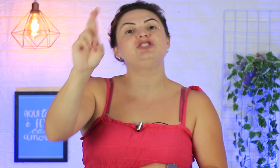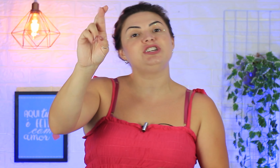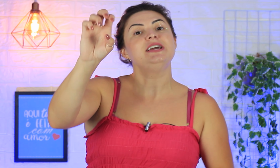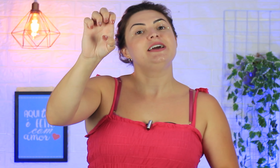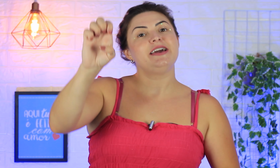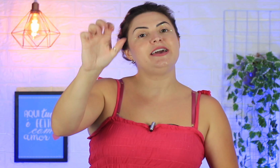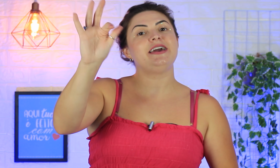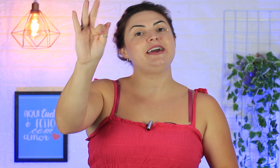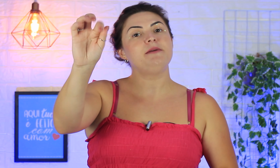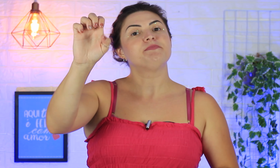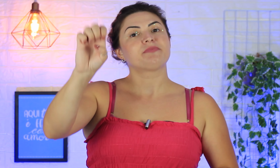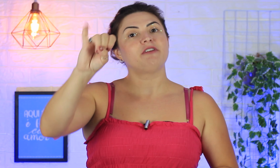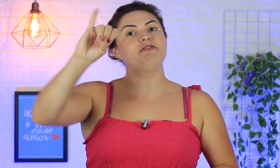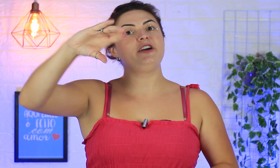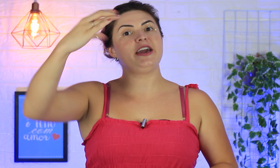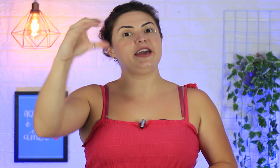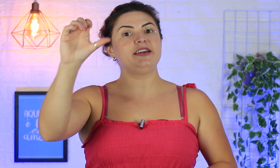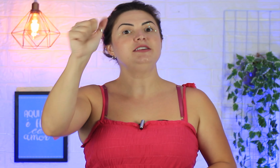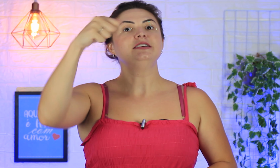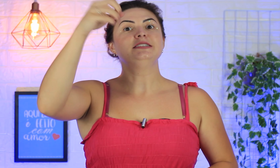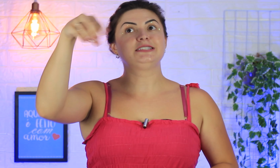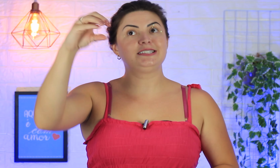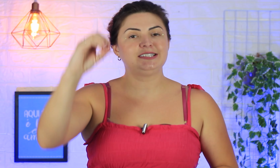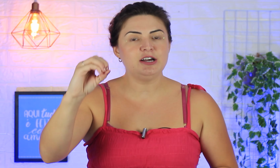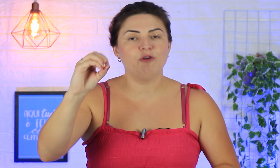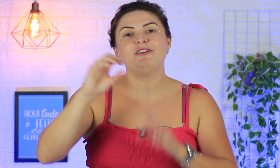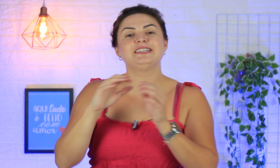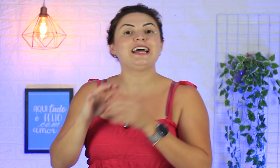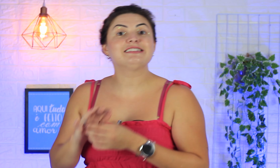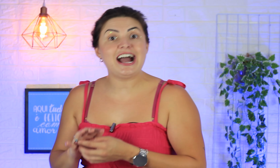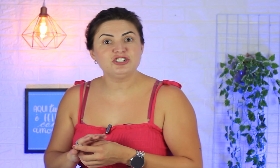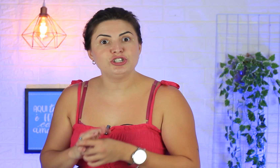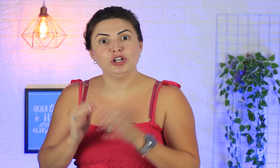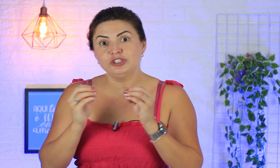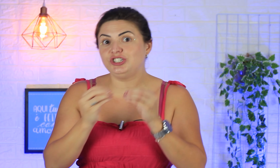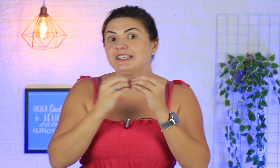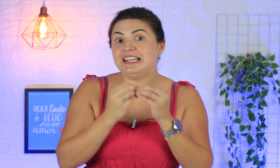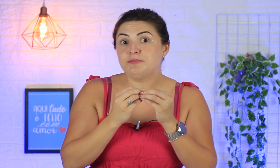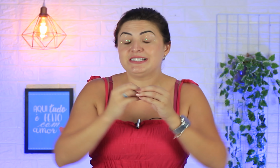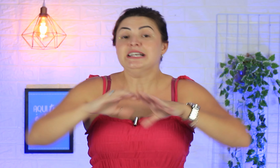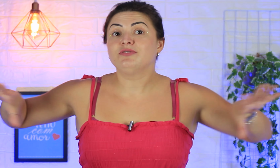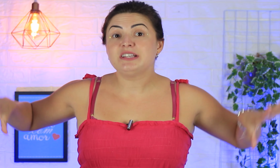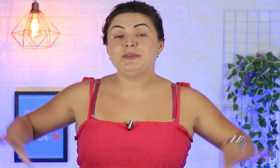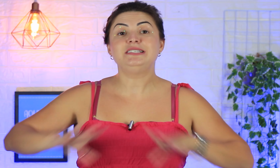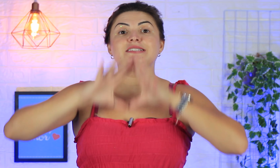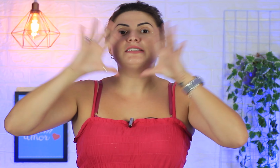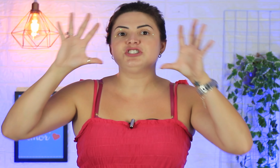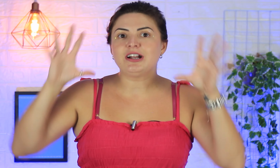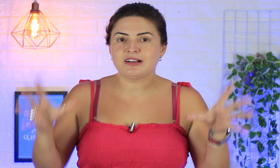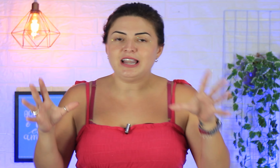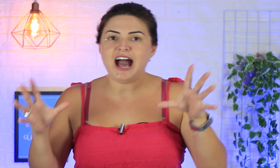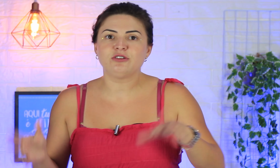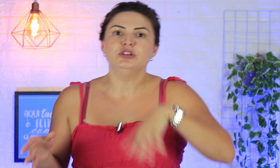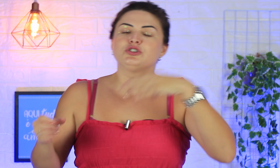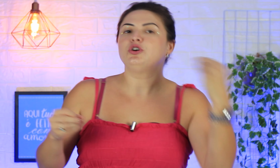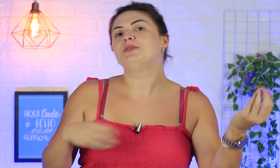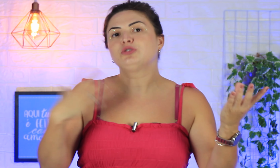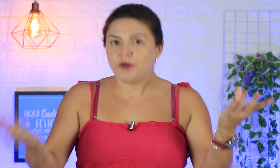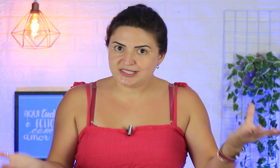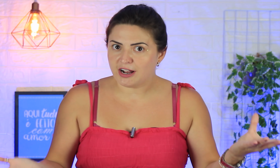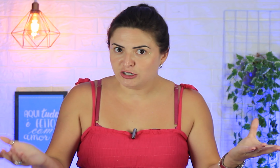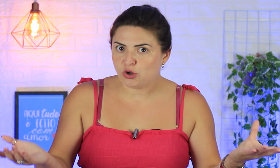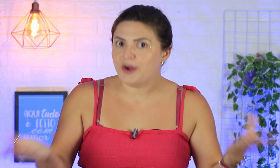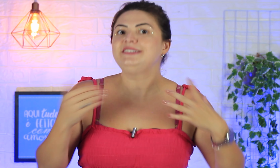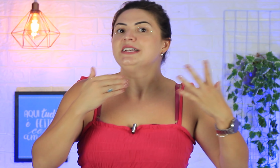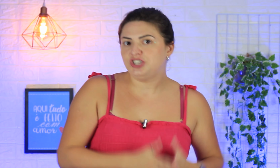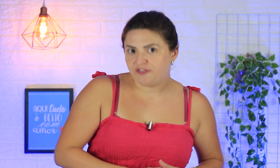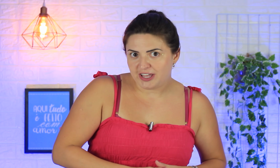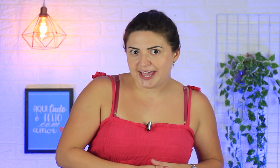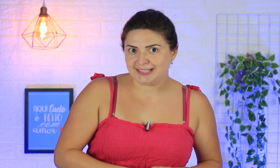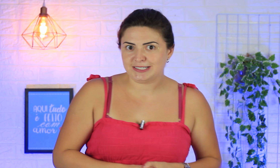de refeição fazer a datilologia da libras se você precisa deixar claro sobre dois cartões diferentes